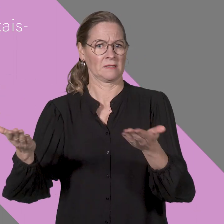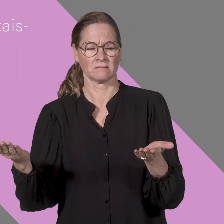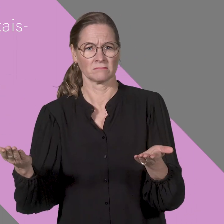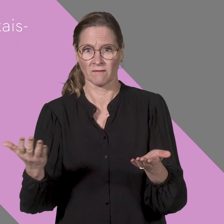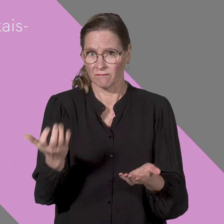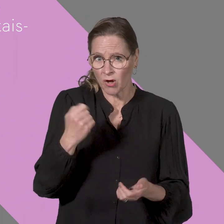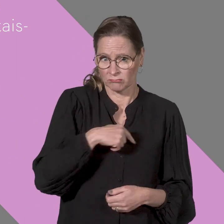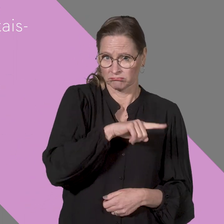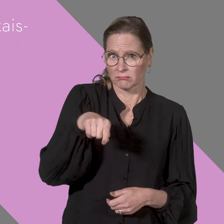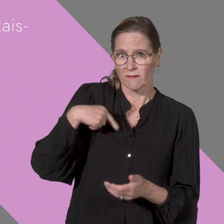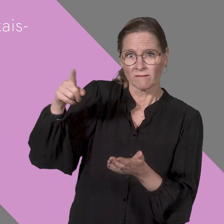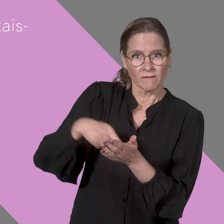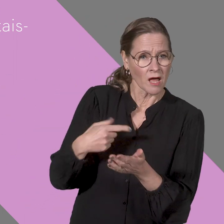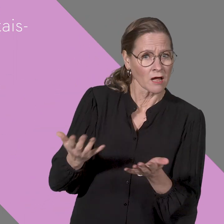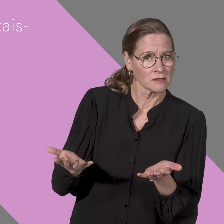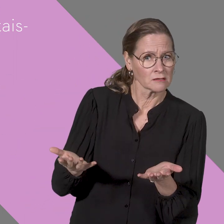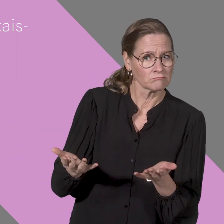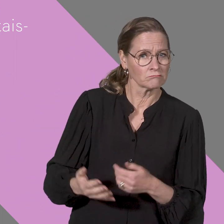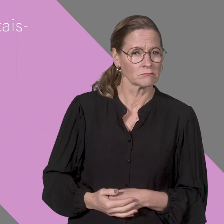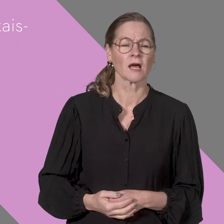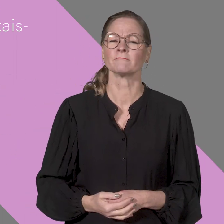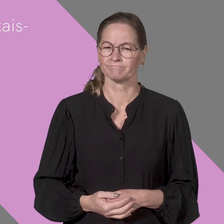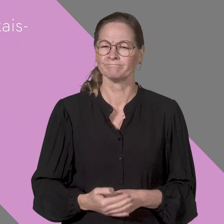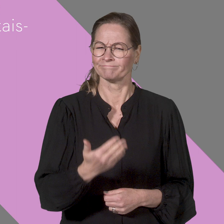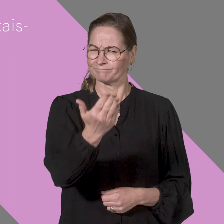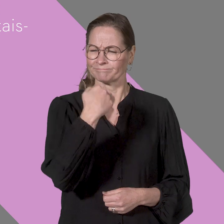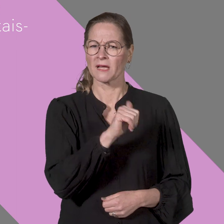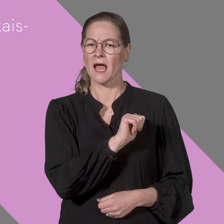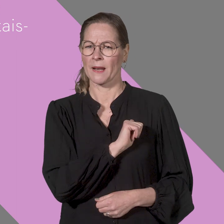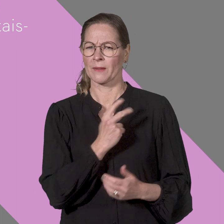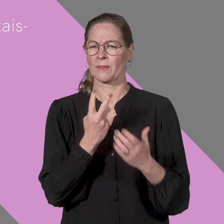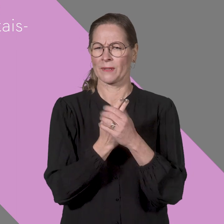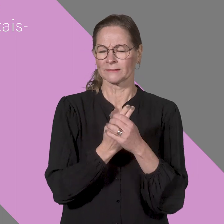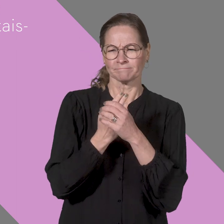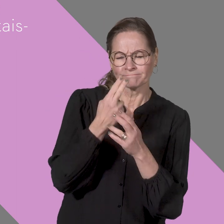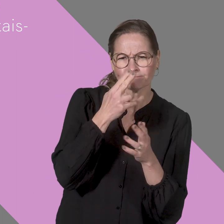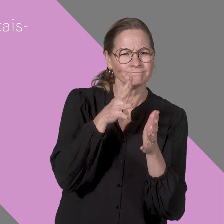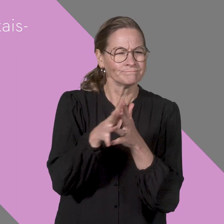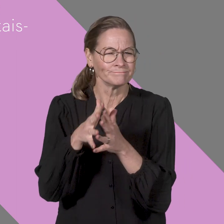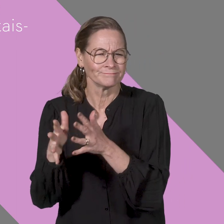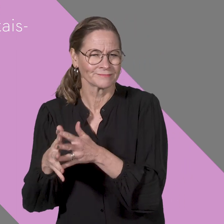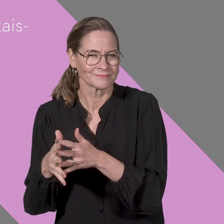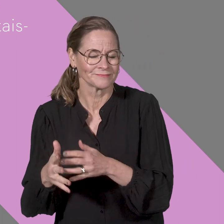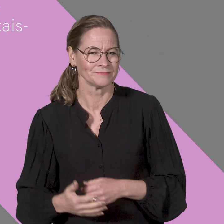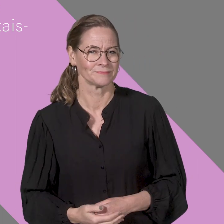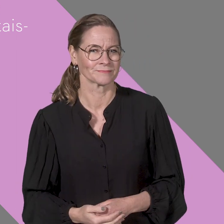ei ole siitä erikseen ilmoittanut? Tule Annen kanssa ottamaan selvää!